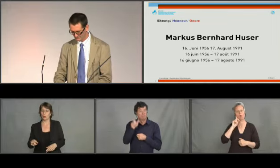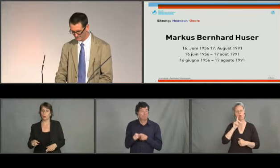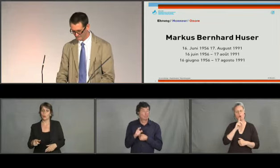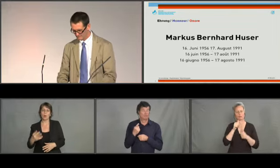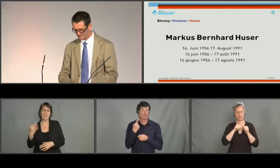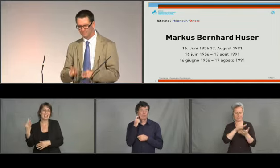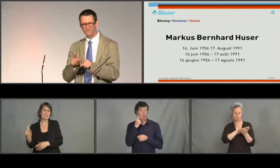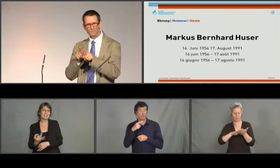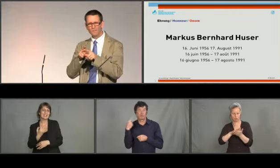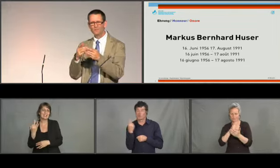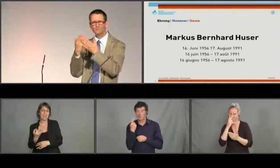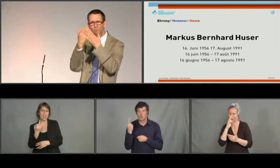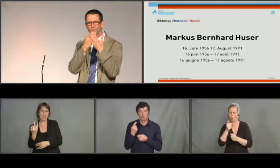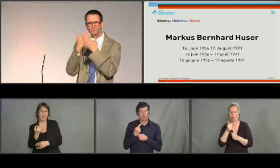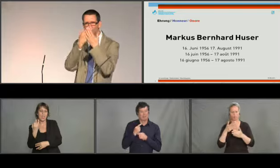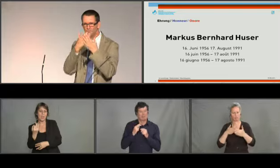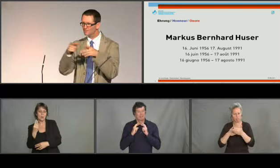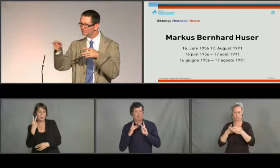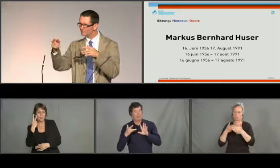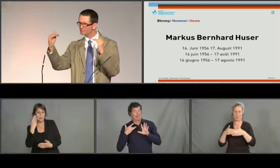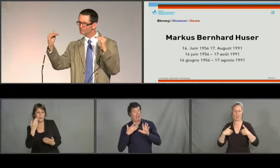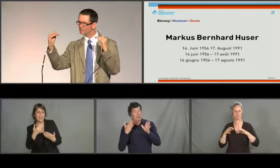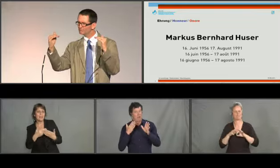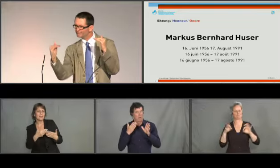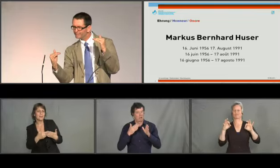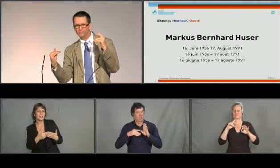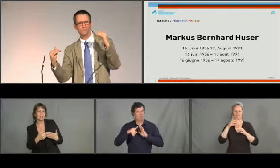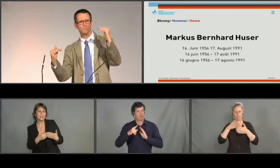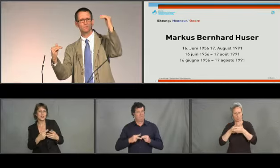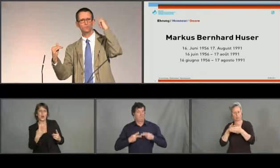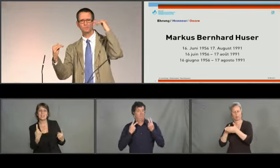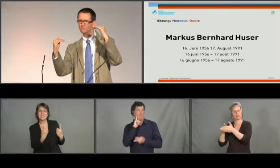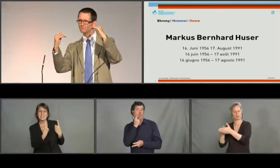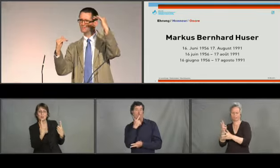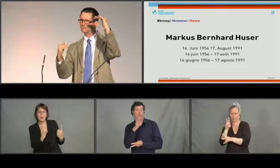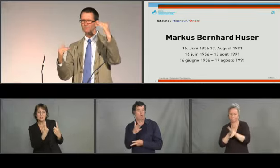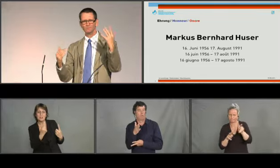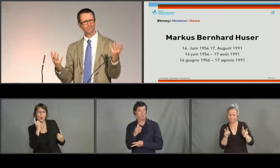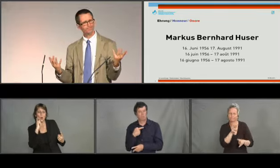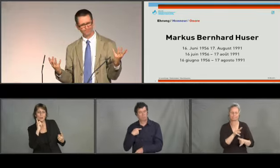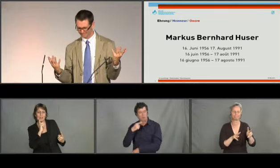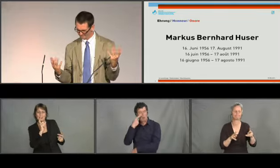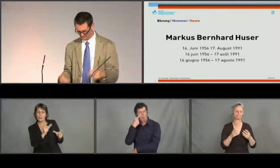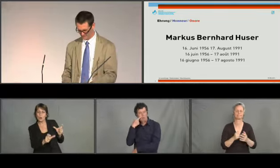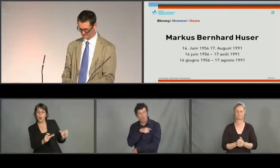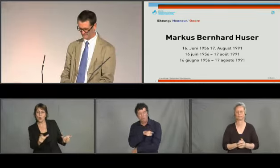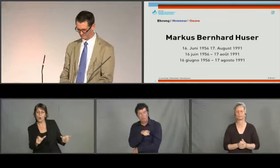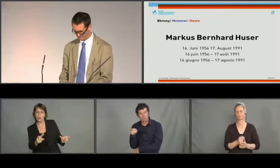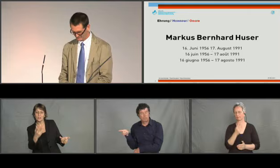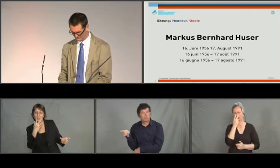dass sie oft in ihrem Leben anstehen. Er hat gesehen, dass gehörlose Menschen oft